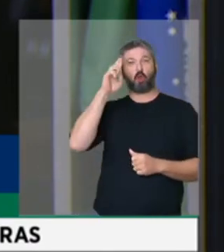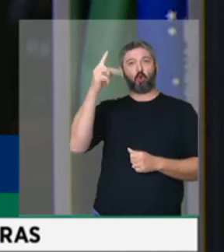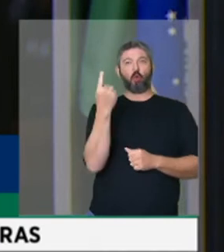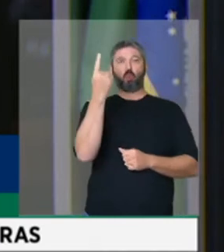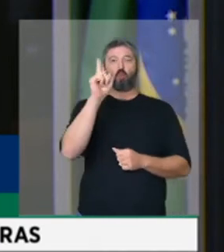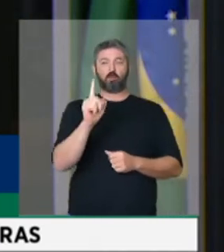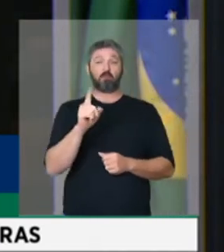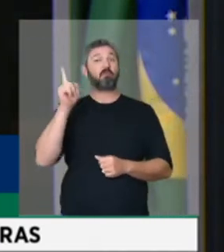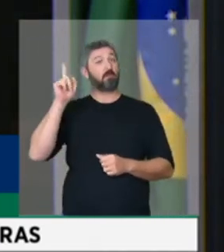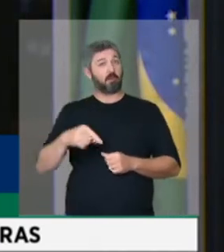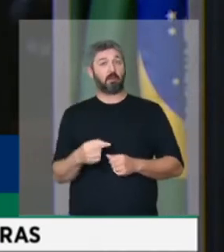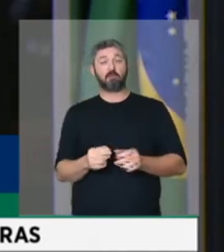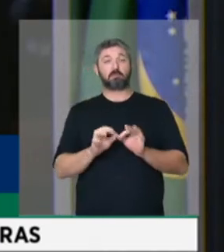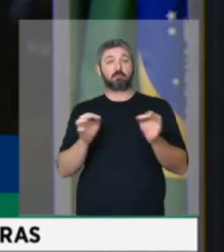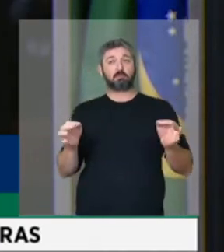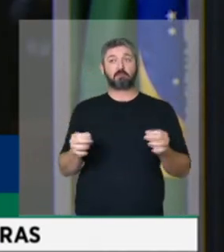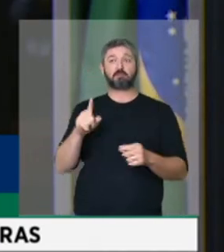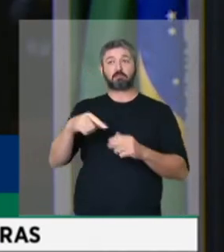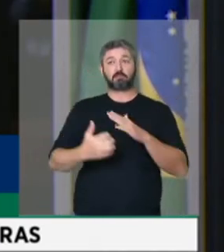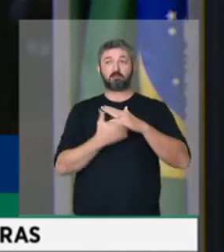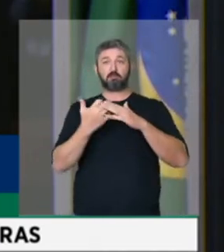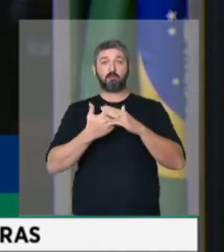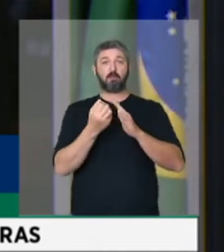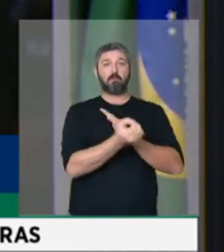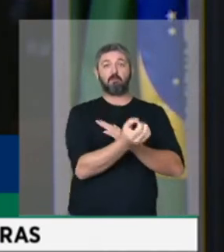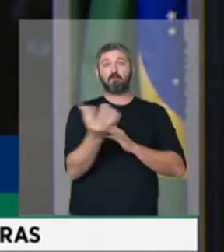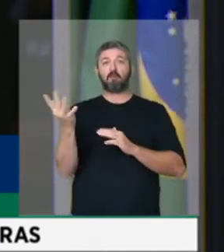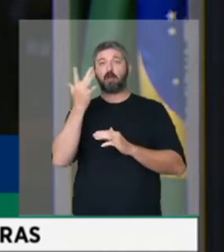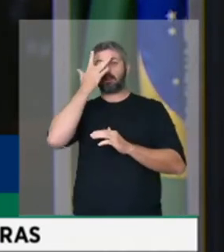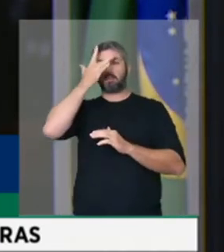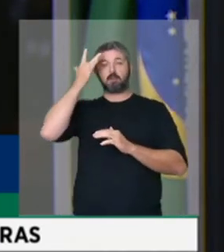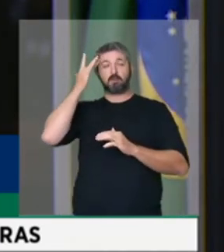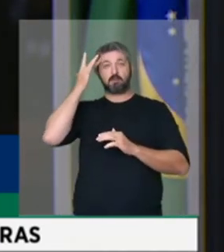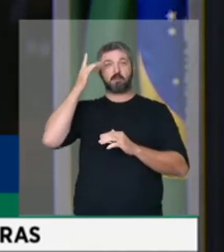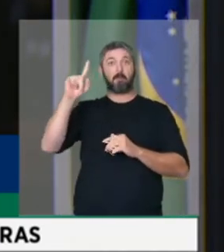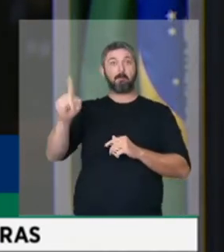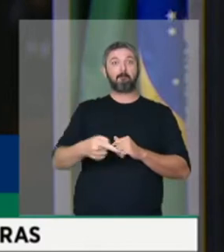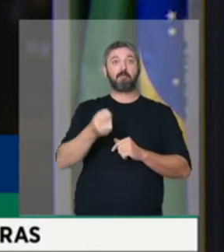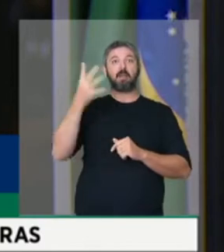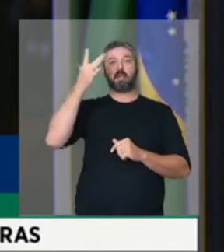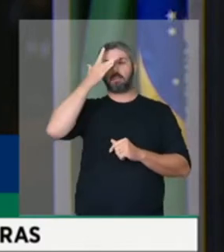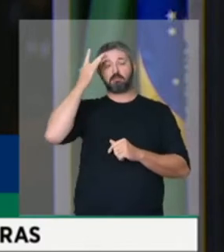CONSELHEIROS, NA ESCOLHA DOS DIRETORES. PORQUE PASSA A SER SUMA CORPORAÇÃO, UMA EMPRESA COMO TANTAS OUTRAS GRANDES